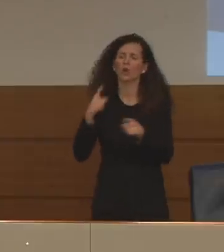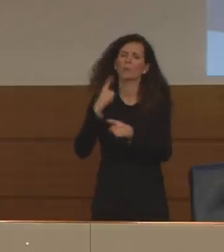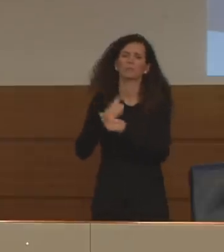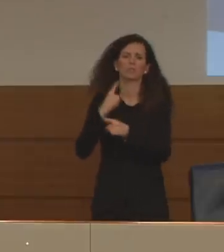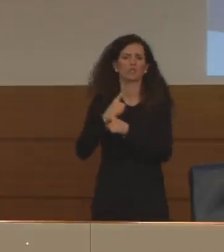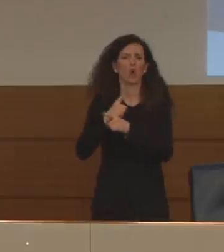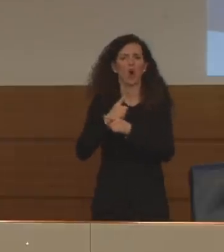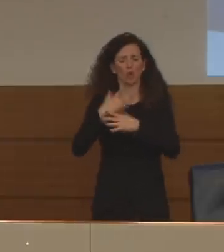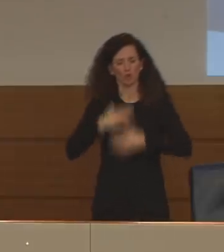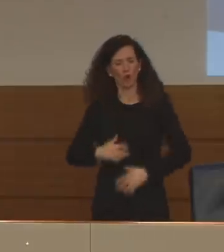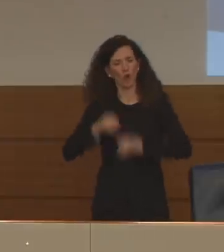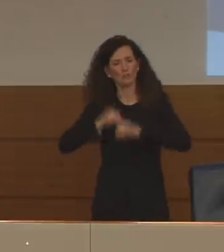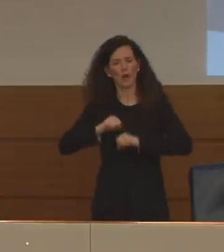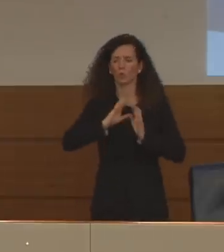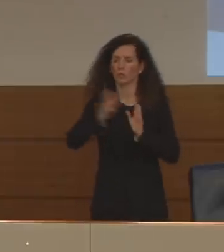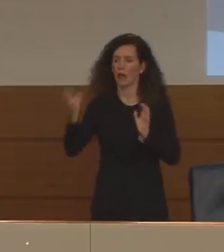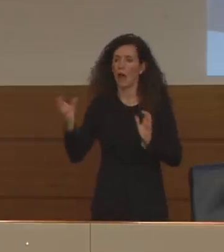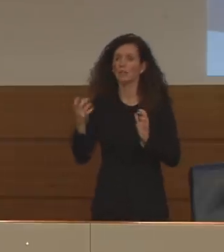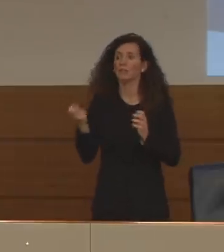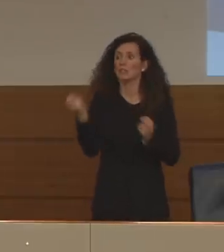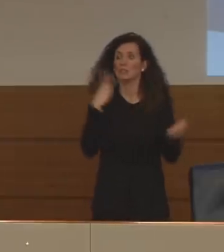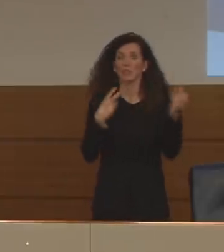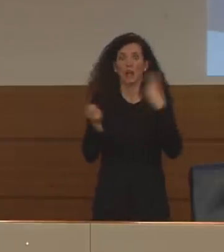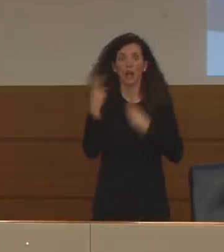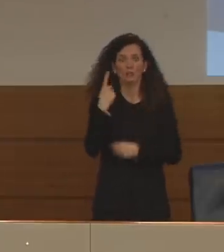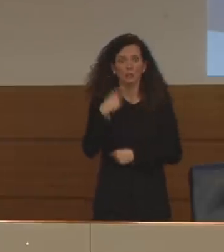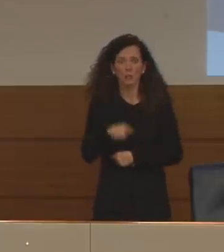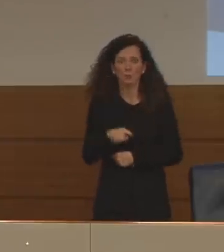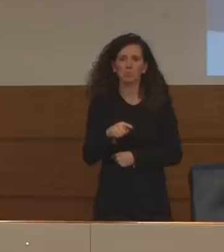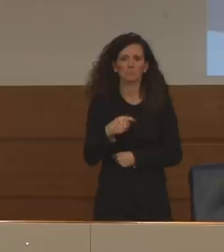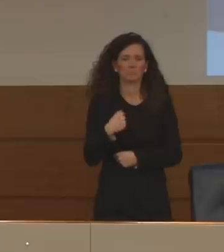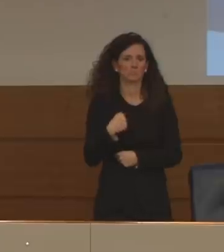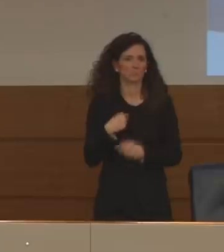Segnalazioni particolari in tal senso non ce ne sono quello che le posso però